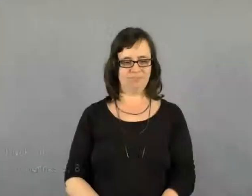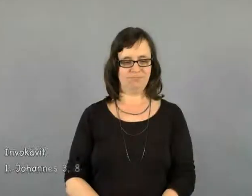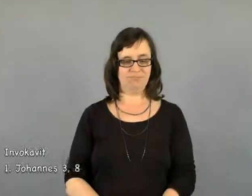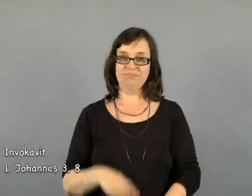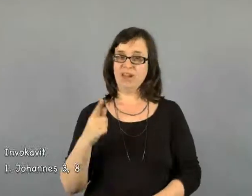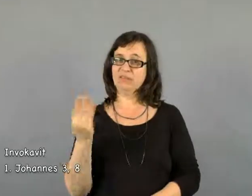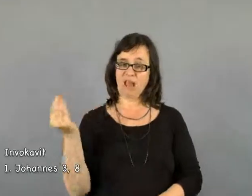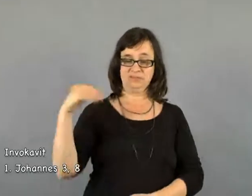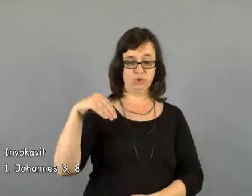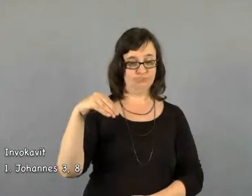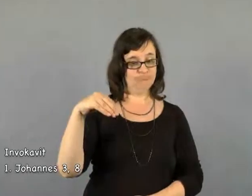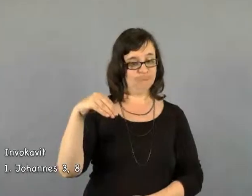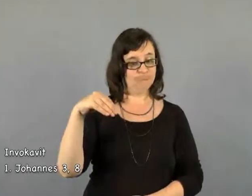Der Inhalt des Wochenspruchs bedeutet: